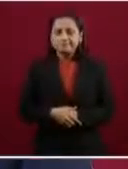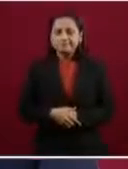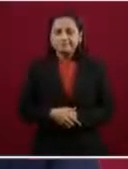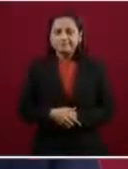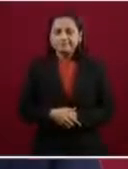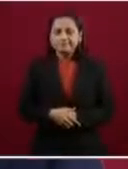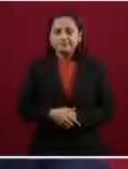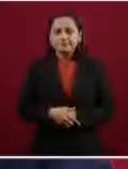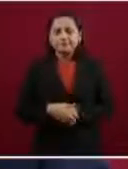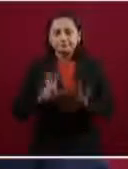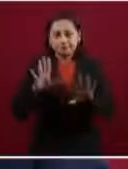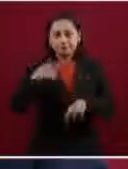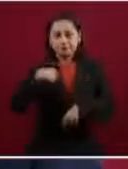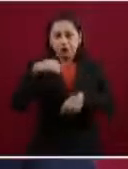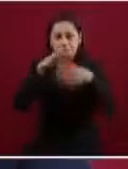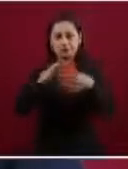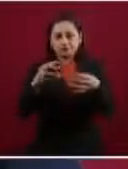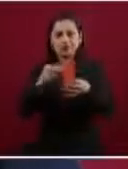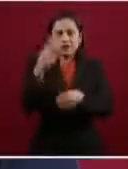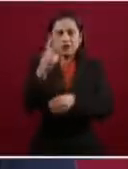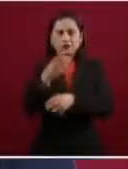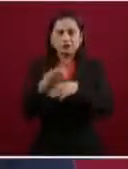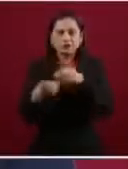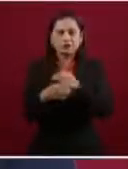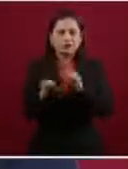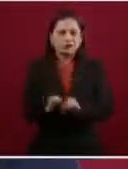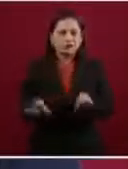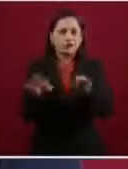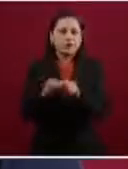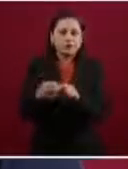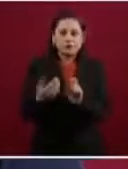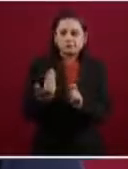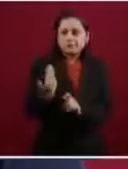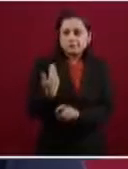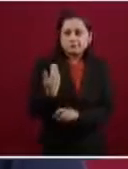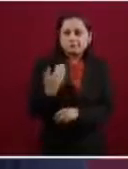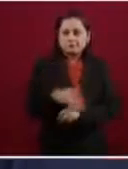Les doy datos recientes: